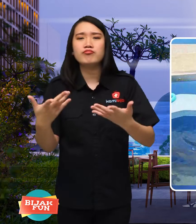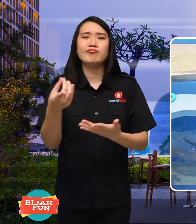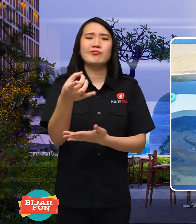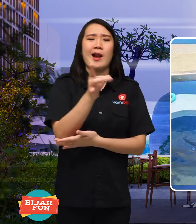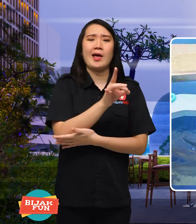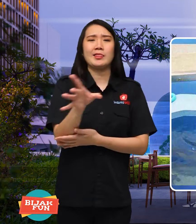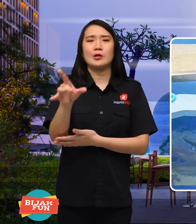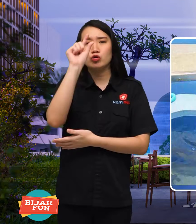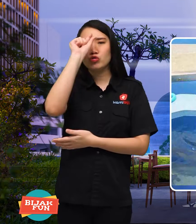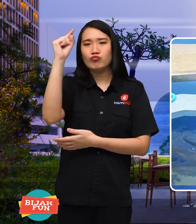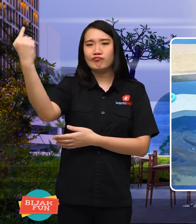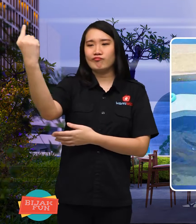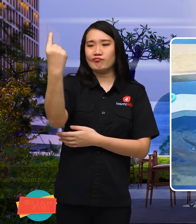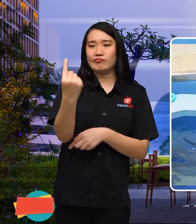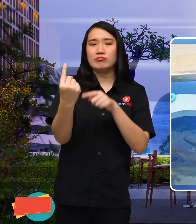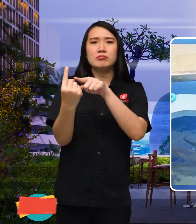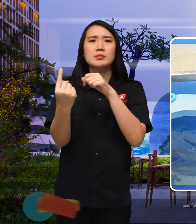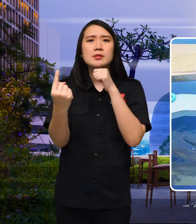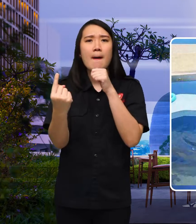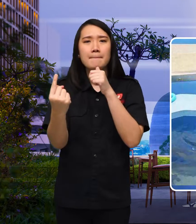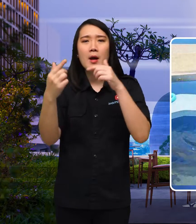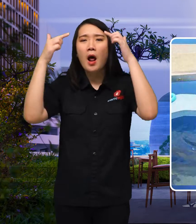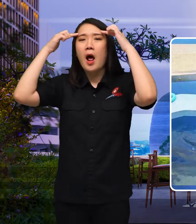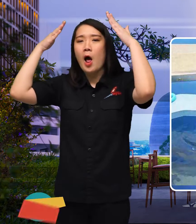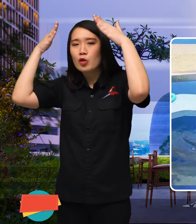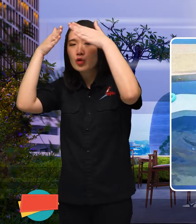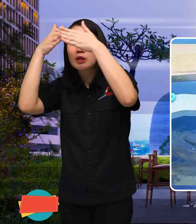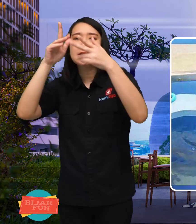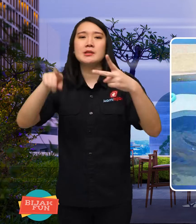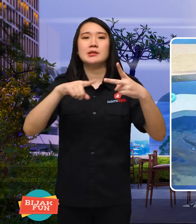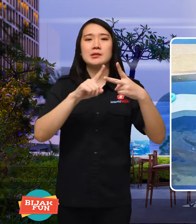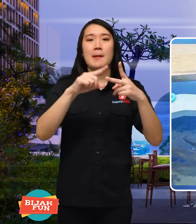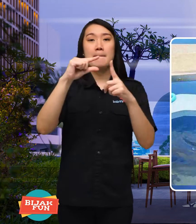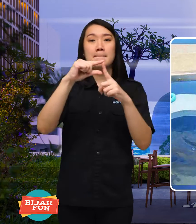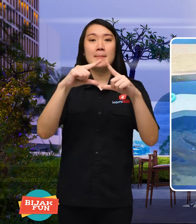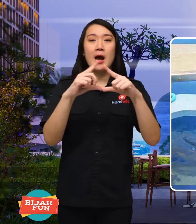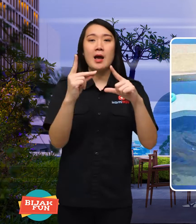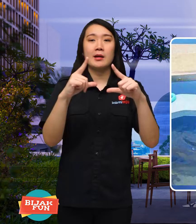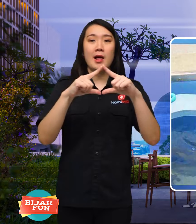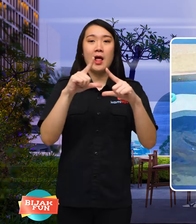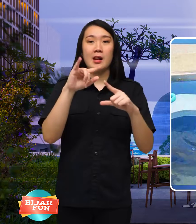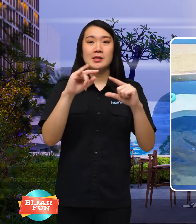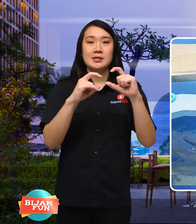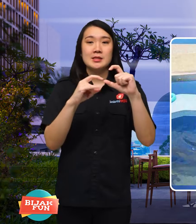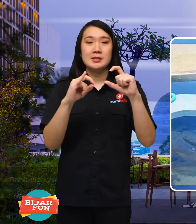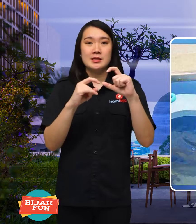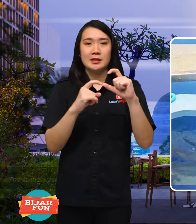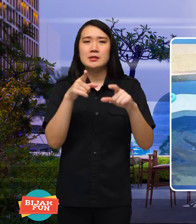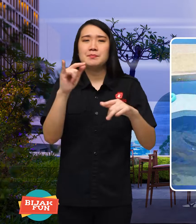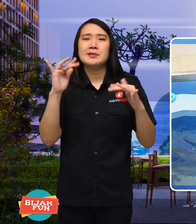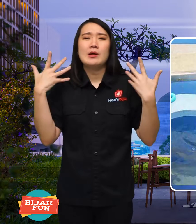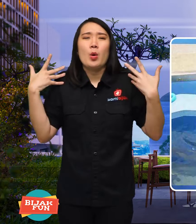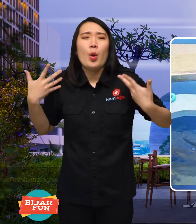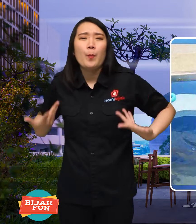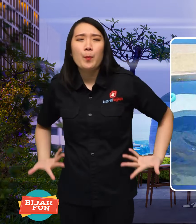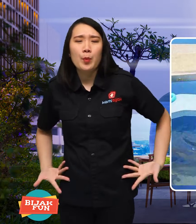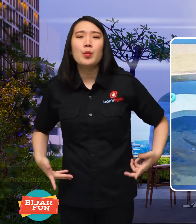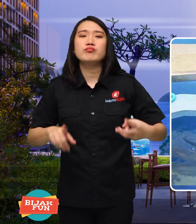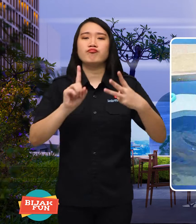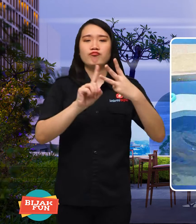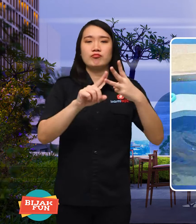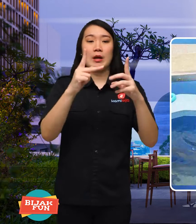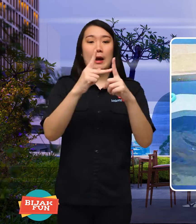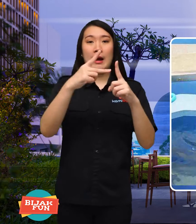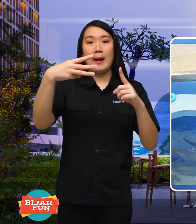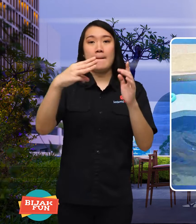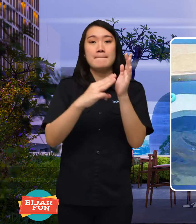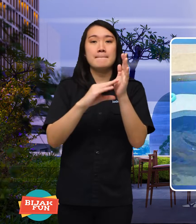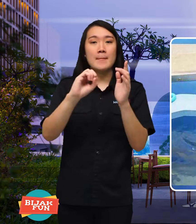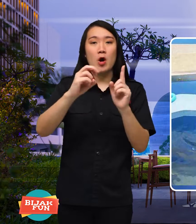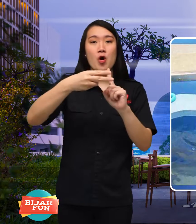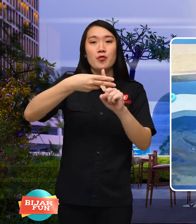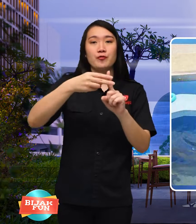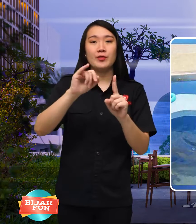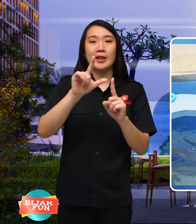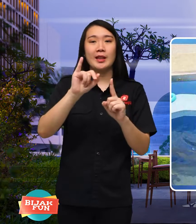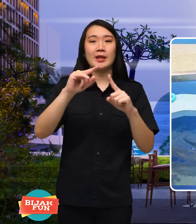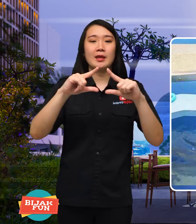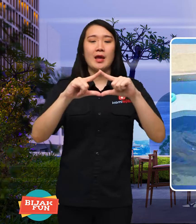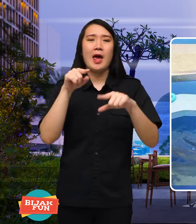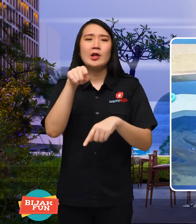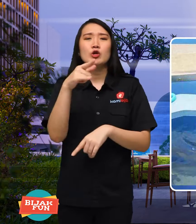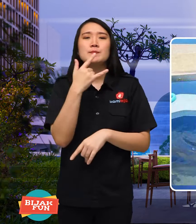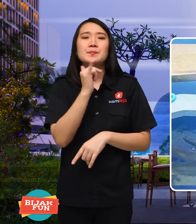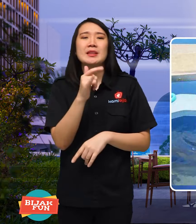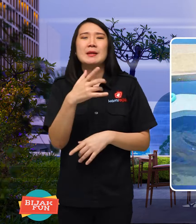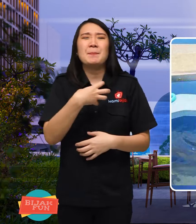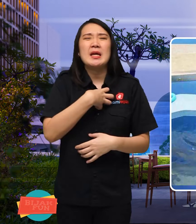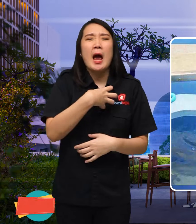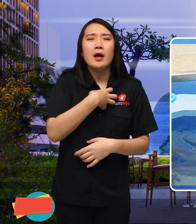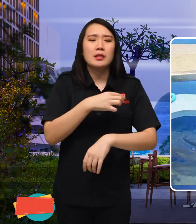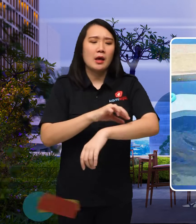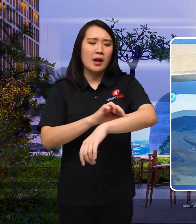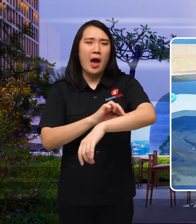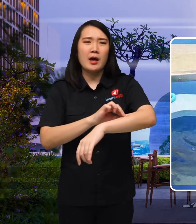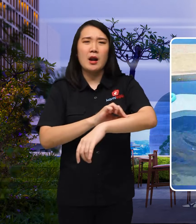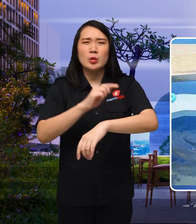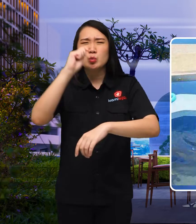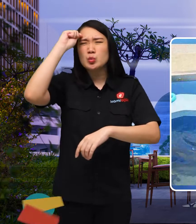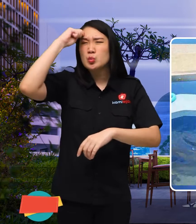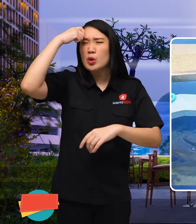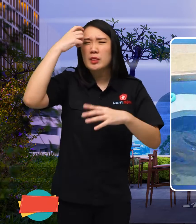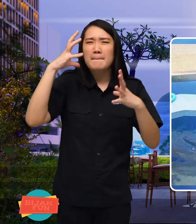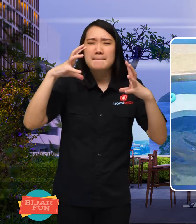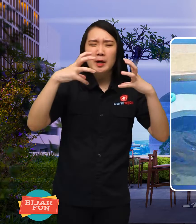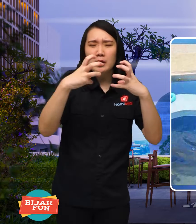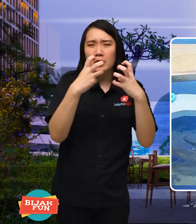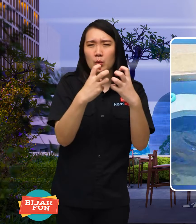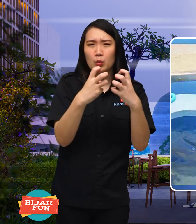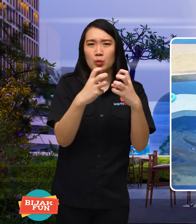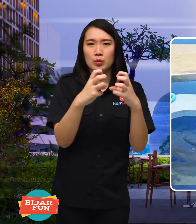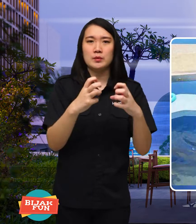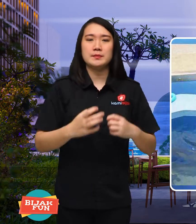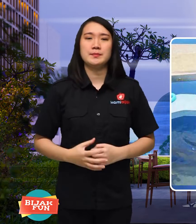yang gratis untuk pasien autisme, paralisis kelumpuhan, dan hemofilia yaitu penyakit darah yang sulit membeku.